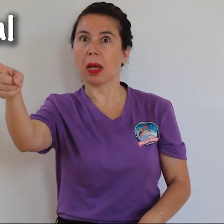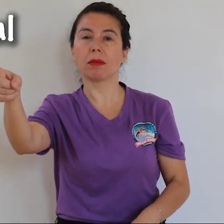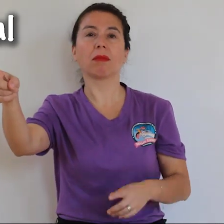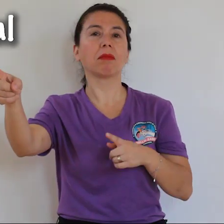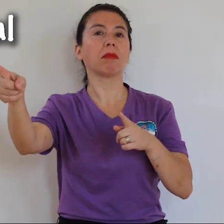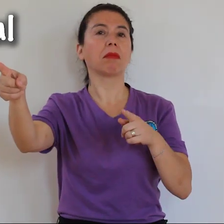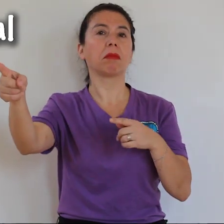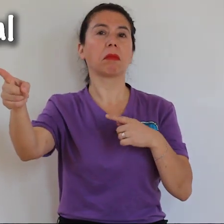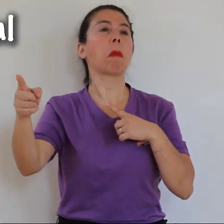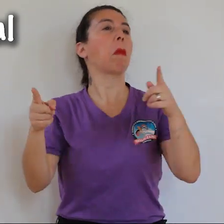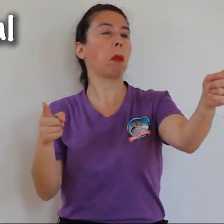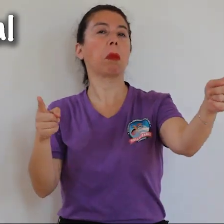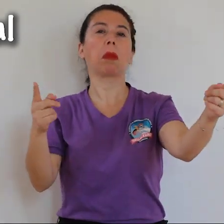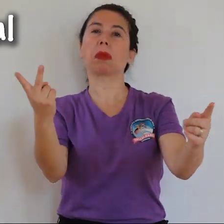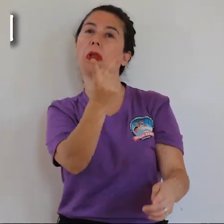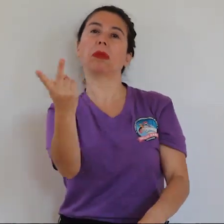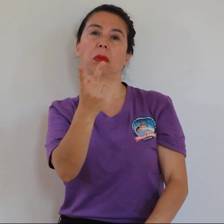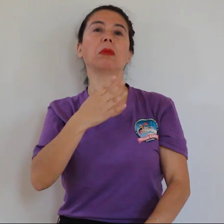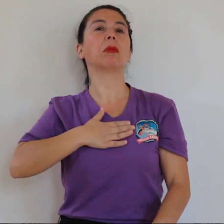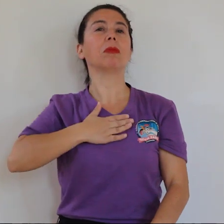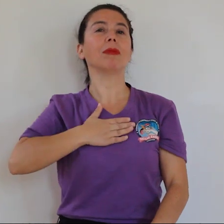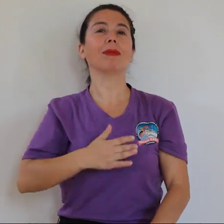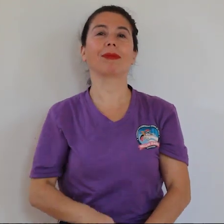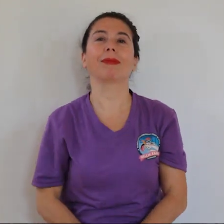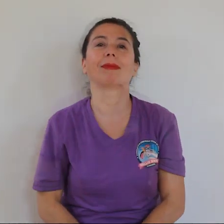Una persona que siente atracción con cualquiera de las dos personas.